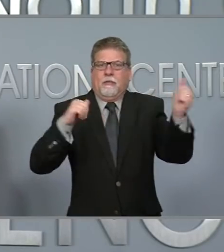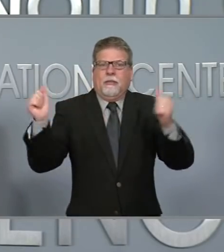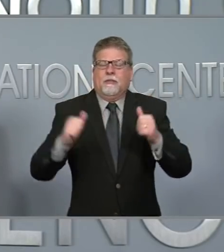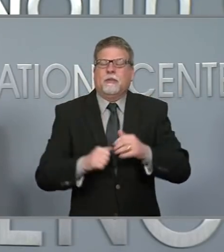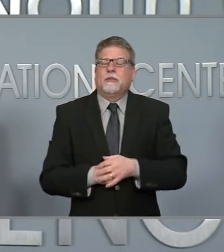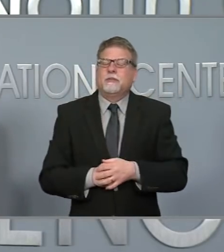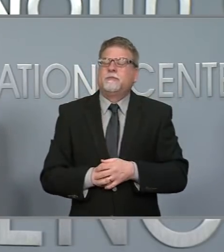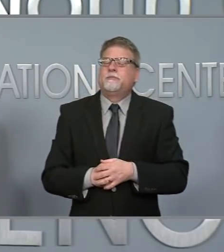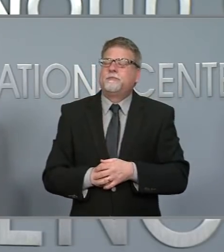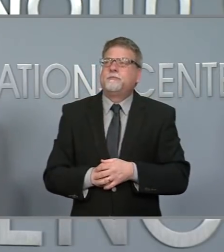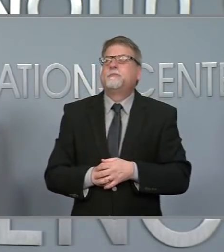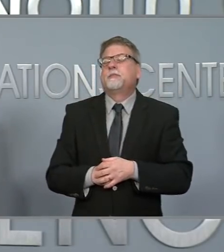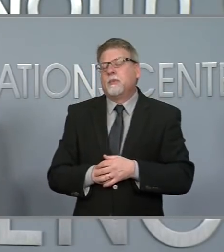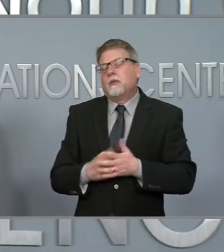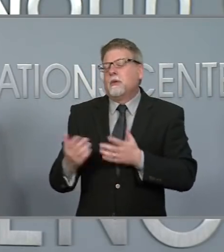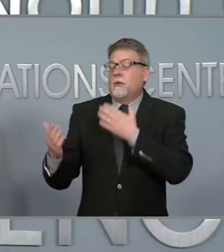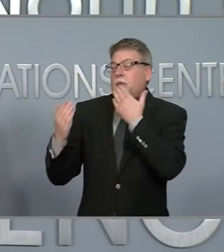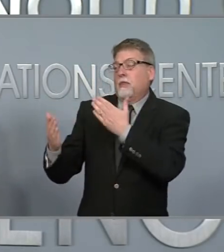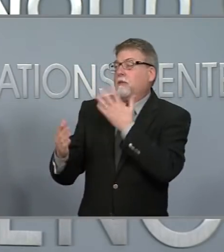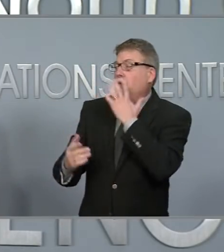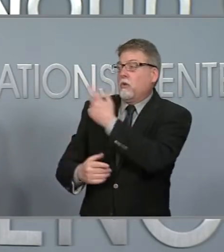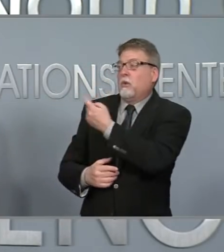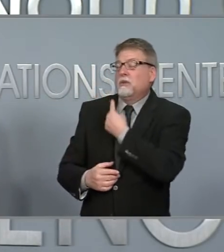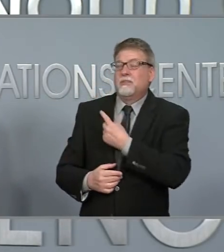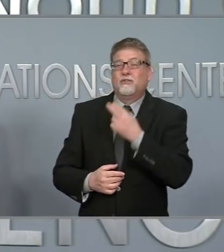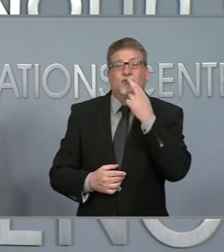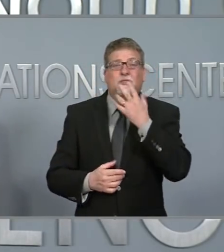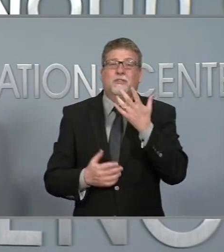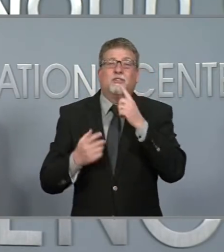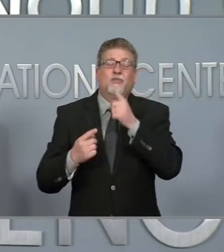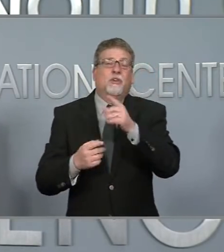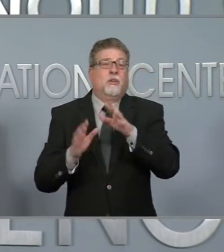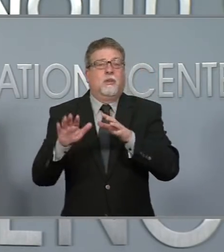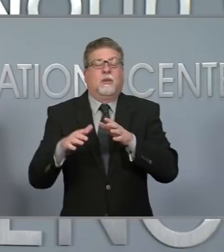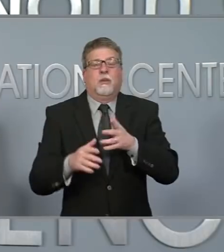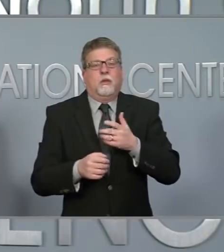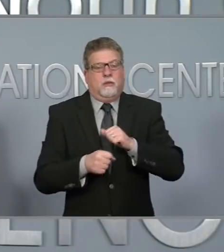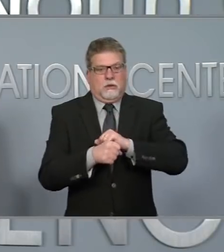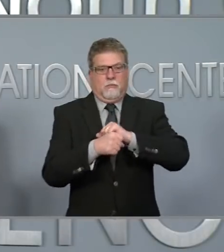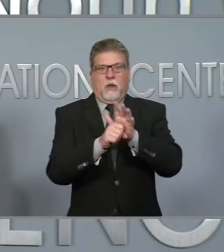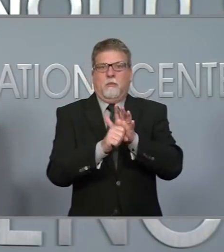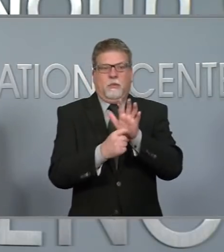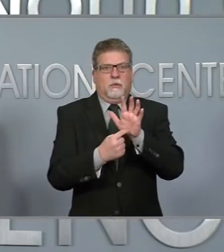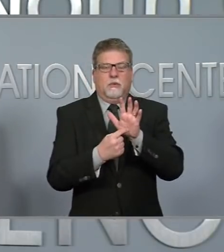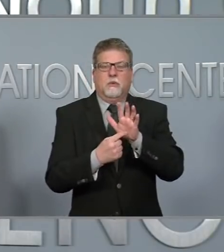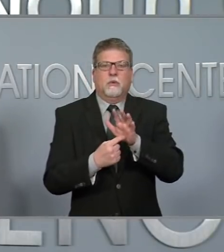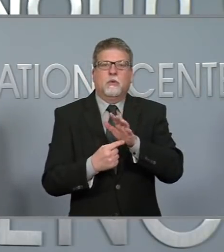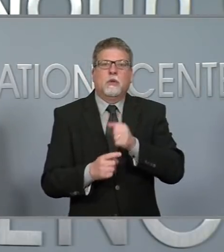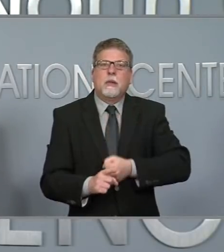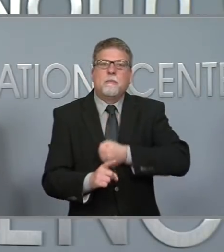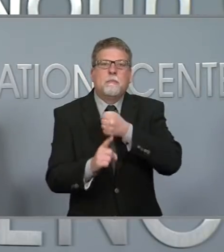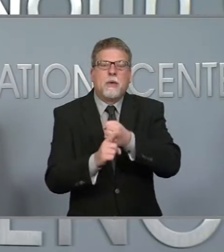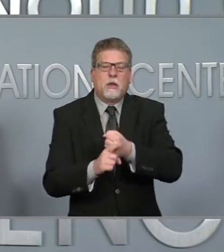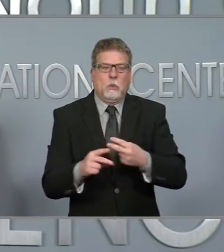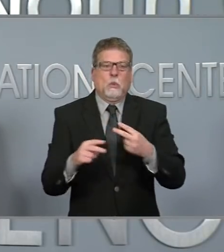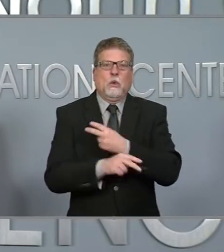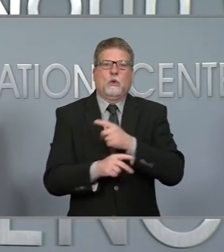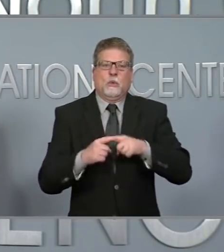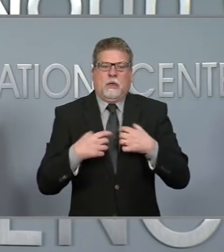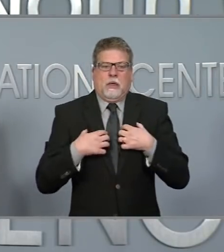continúan trabajando, no están